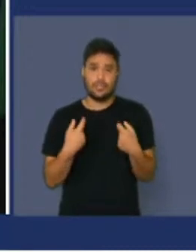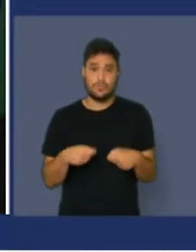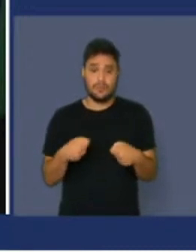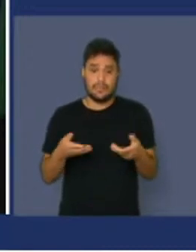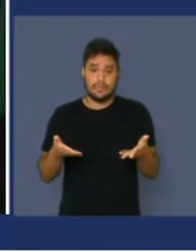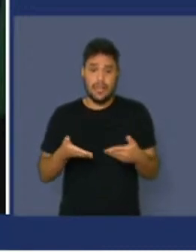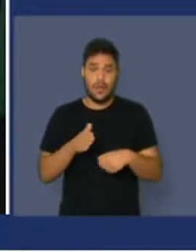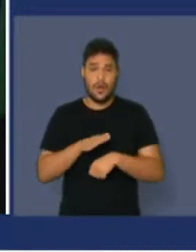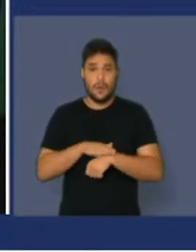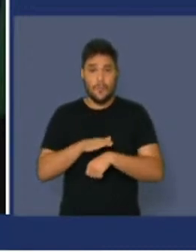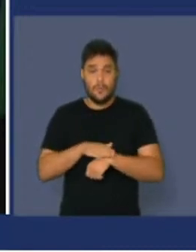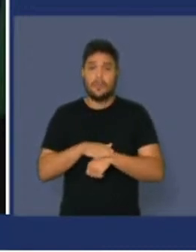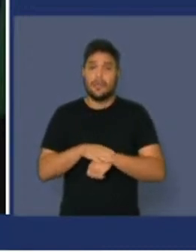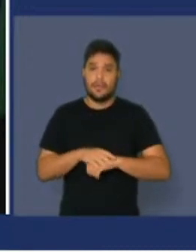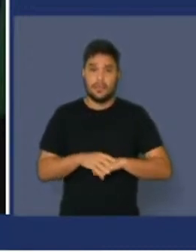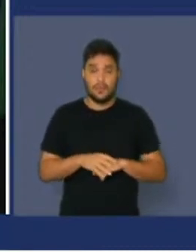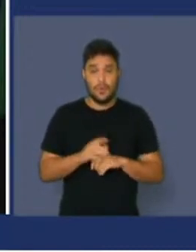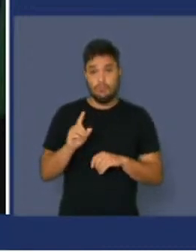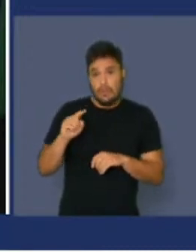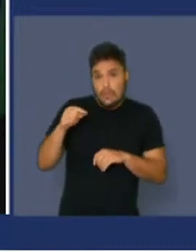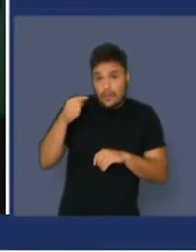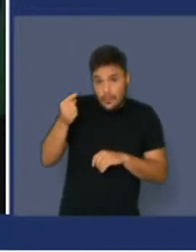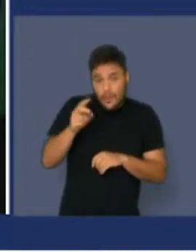TÁ VENDO! DEMITIRAM AS GRÁVIDAS! CLARO, NÓS APROVAMOS UM TROÇO QUE